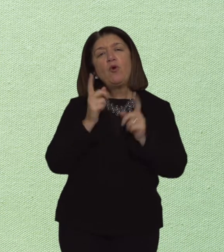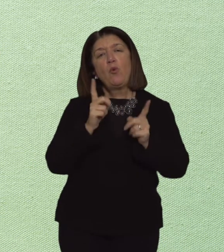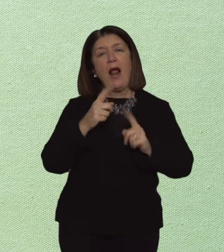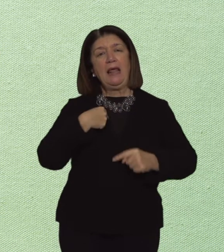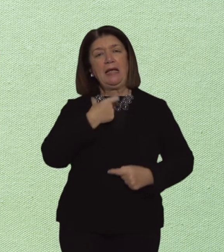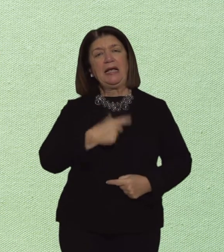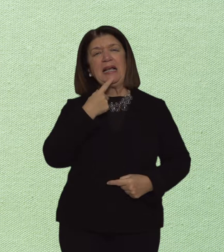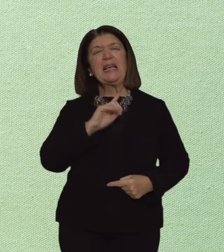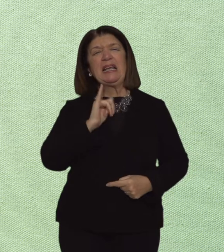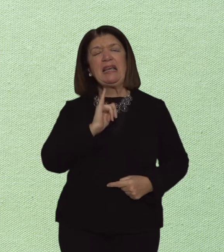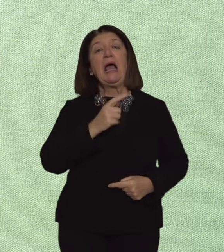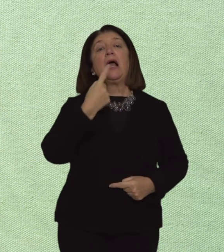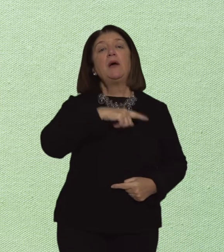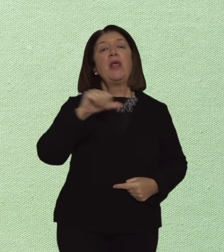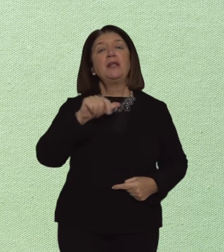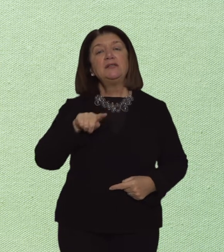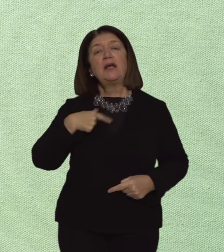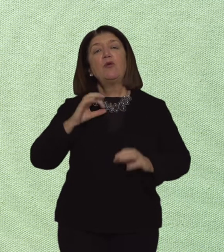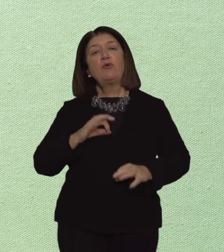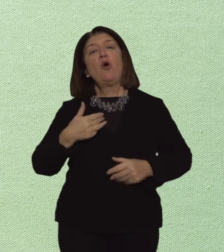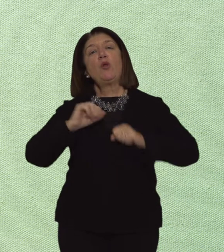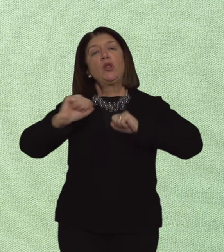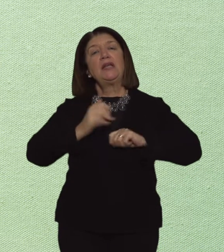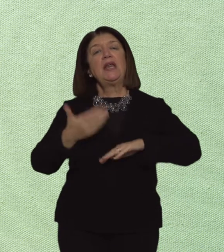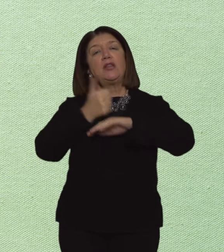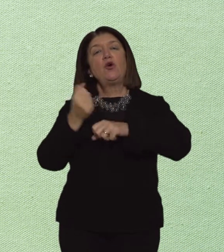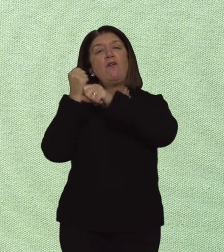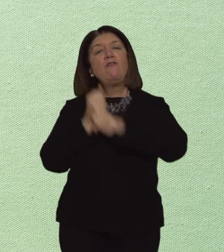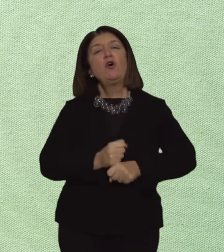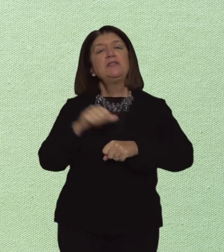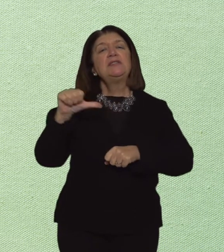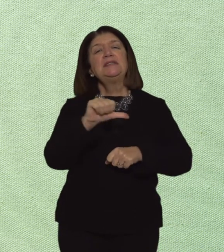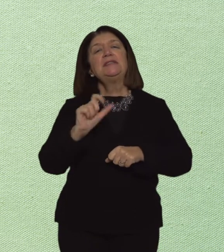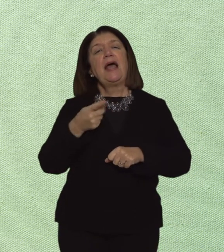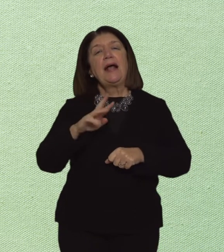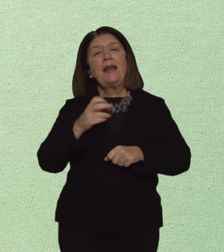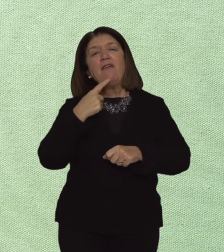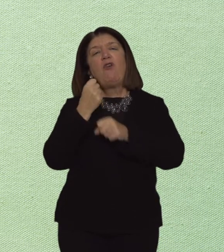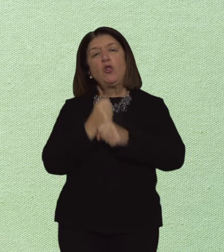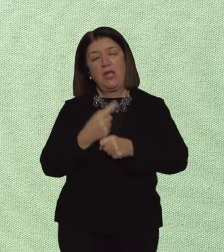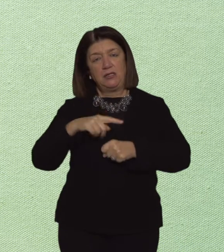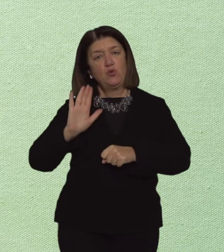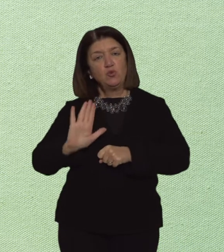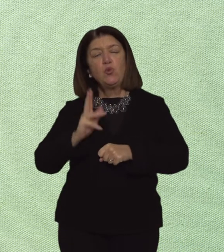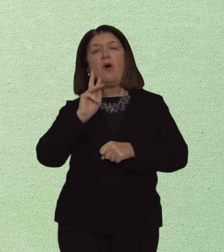della Vittorio Dan Segre Foundation, come detto da Fabio e il lavoro che noi facciamo, la